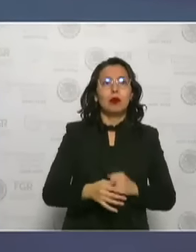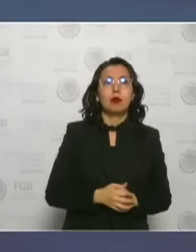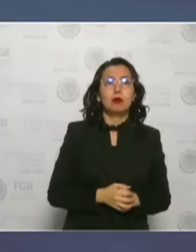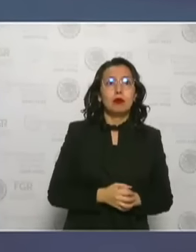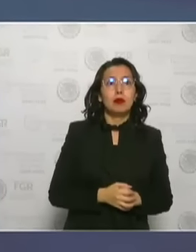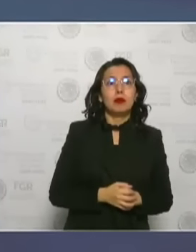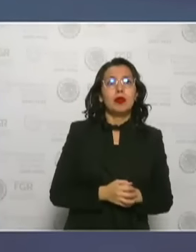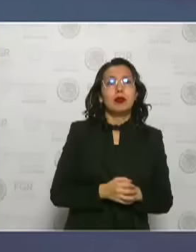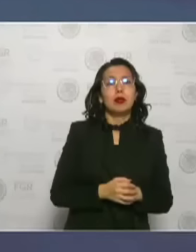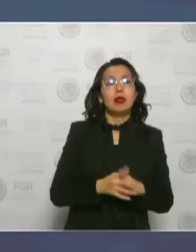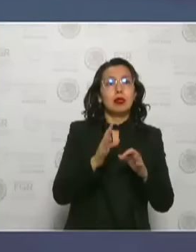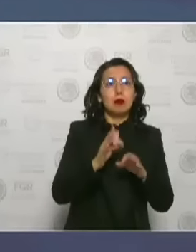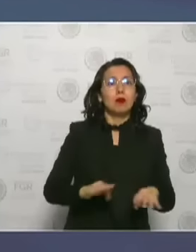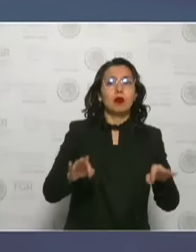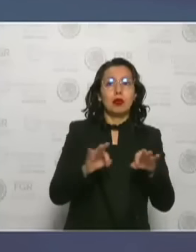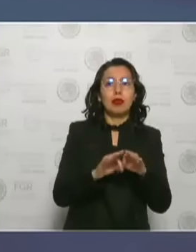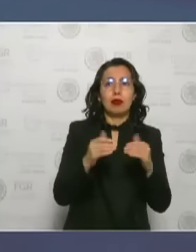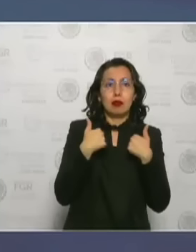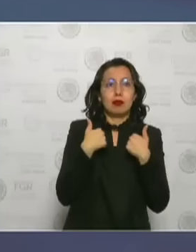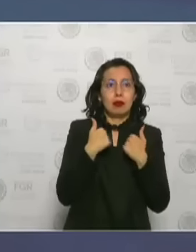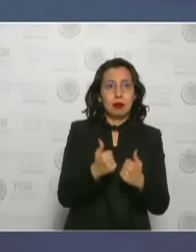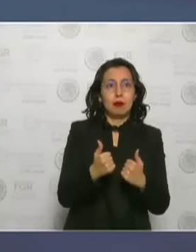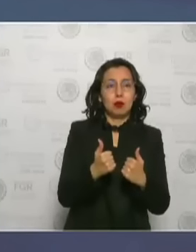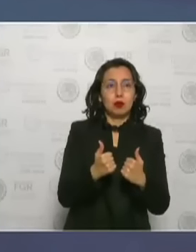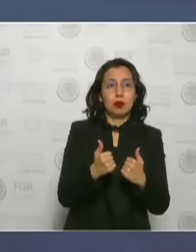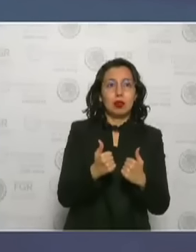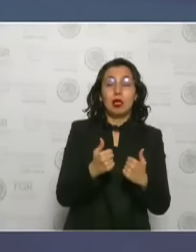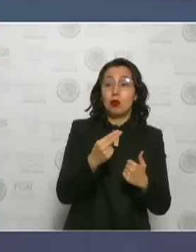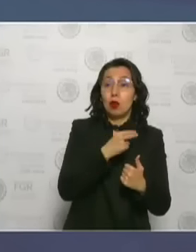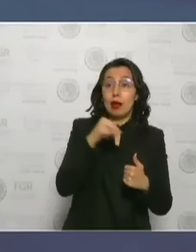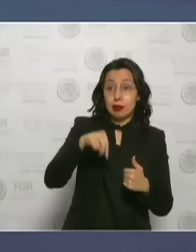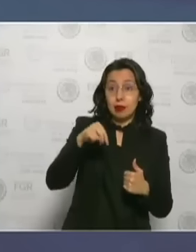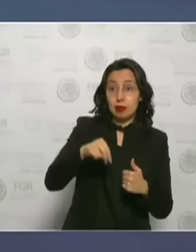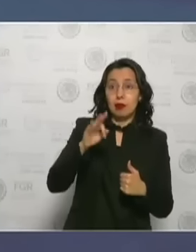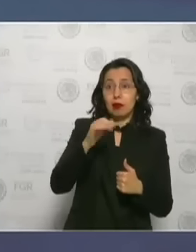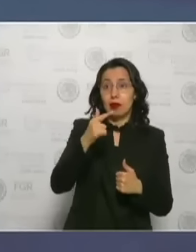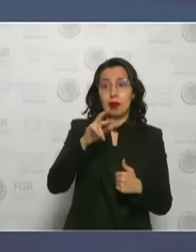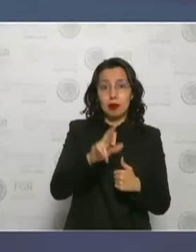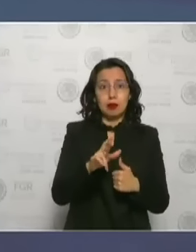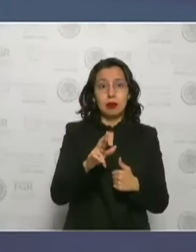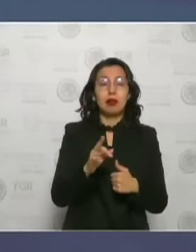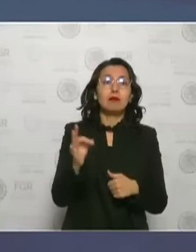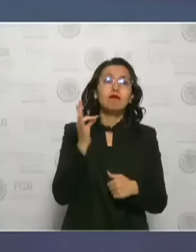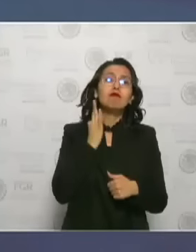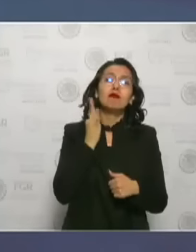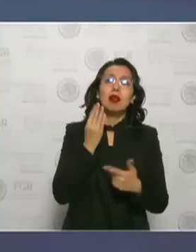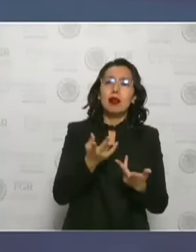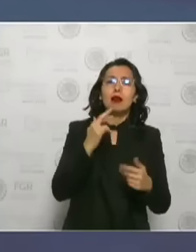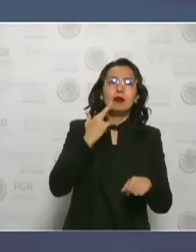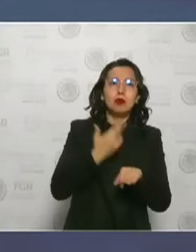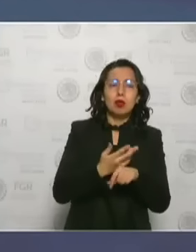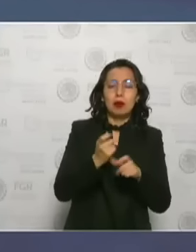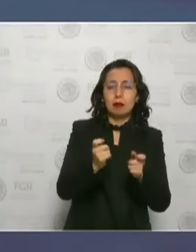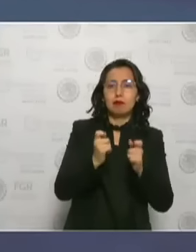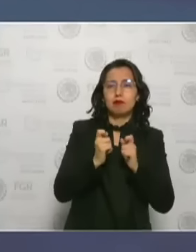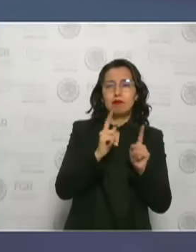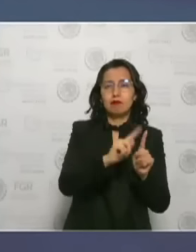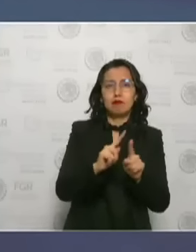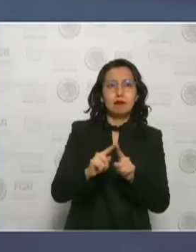Es imprescindible entender que en el queacer de la fiscalía converge un componente muy importante